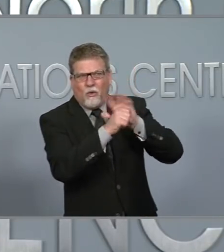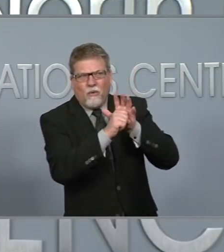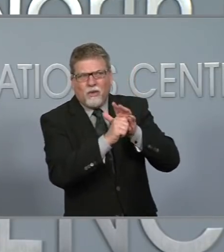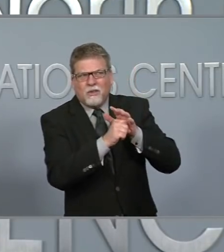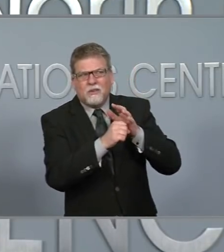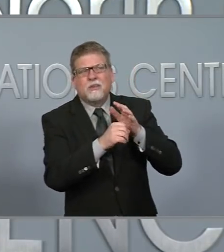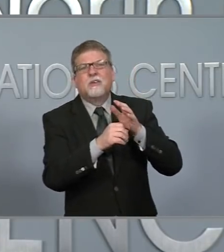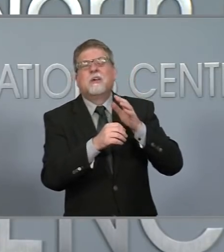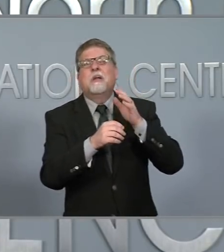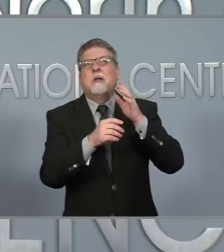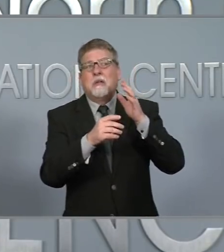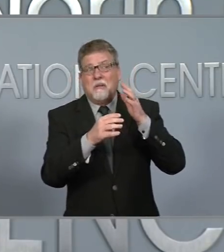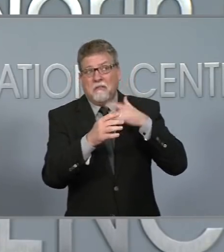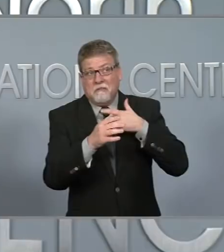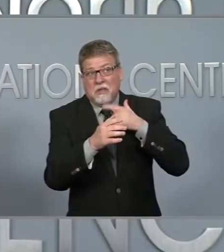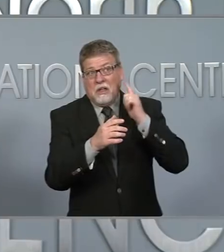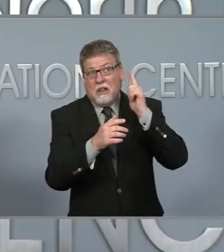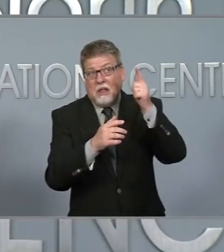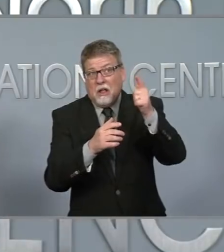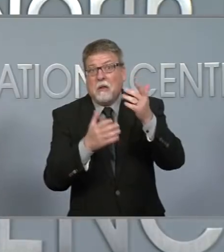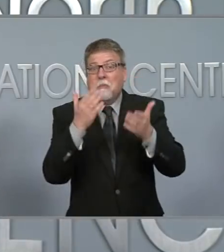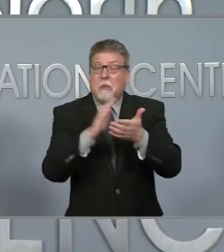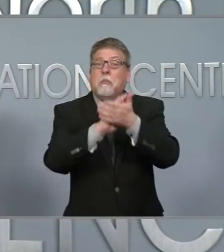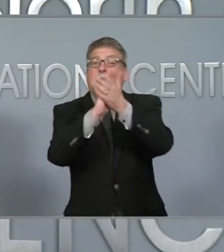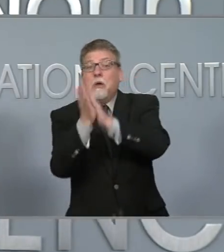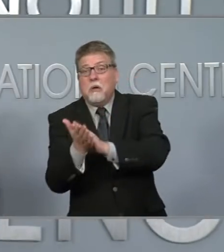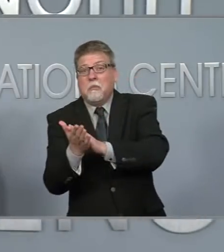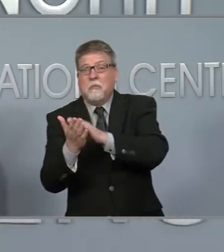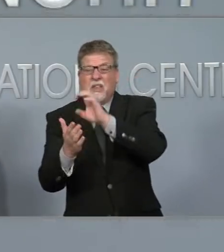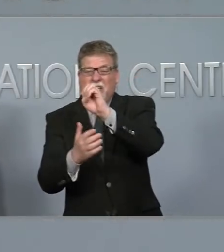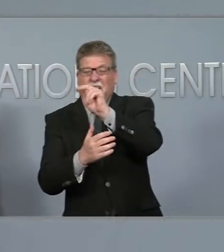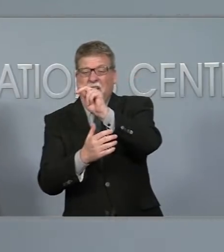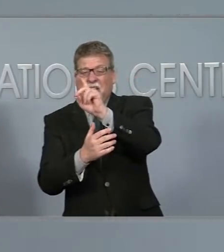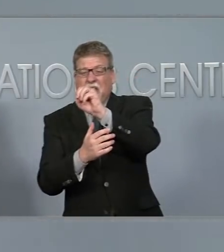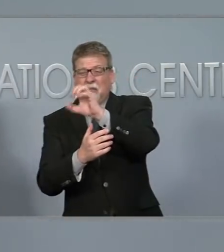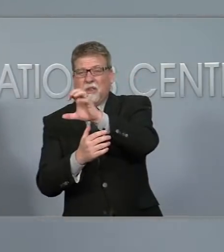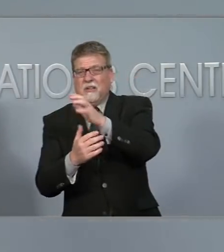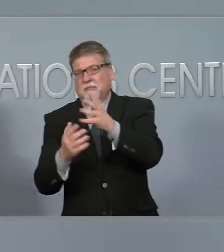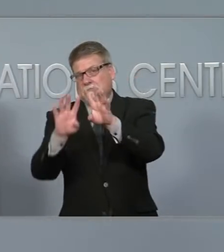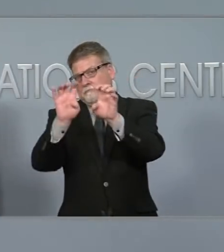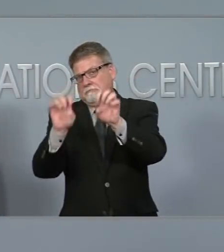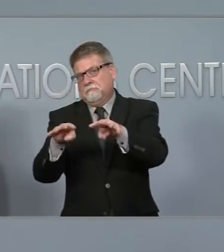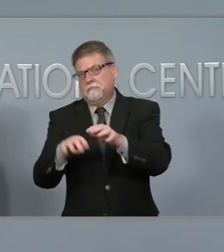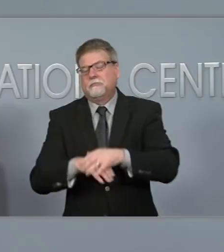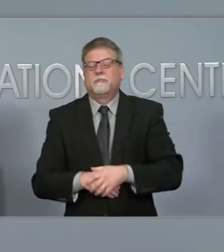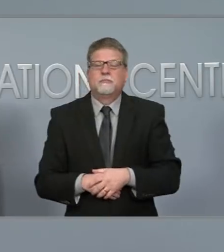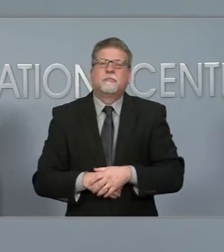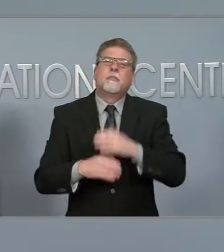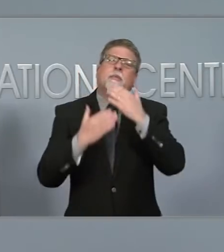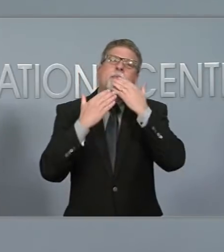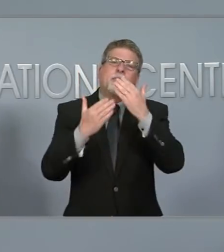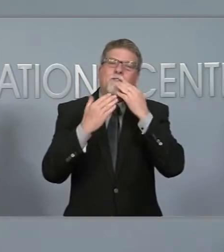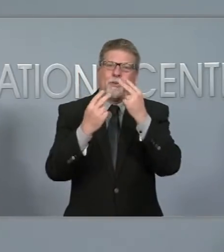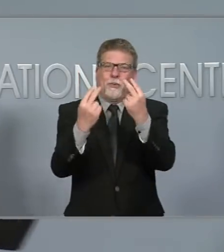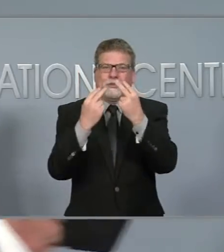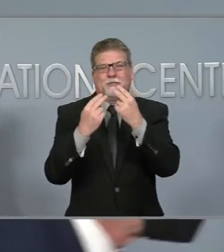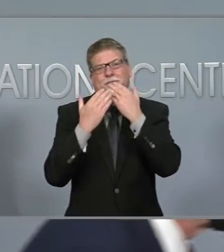esa información que necesitan